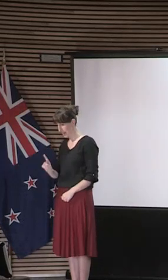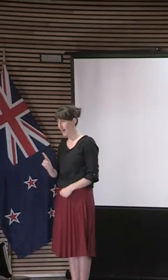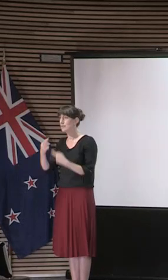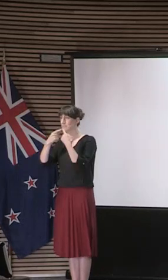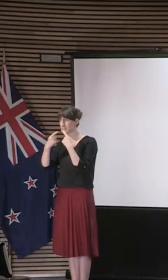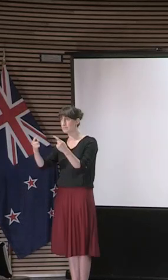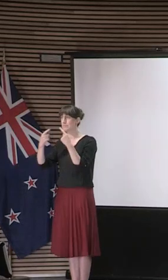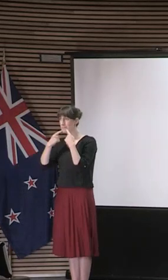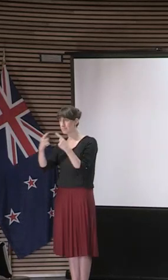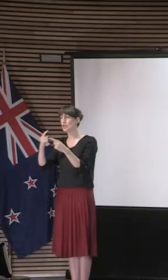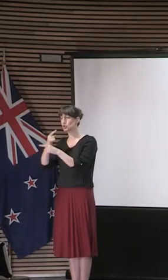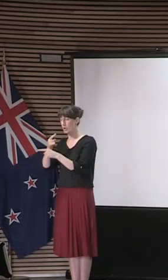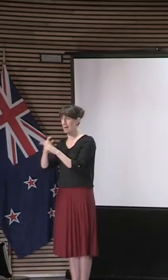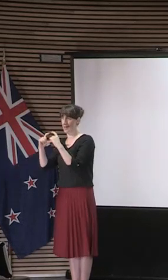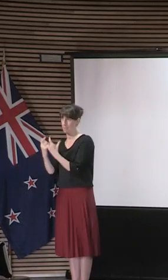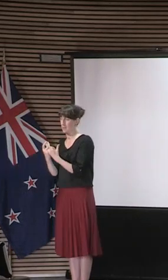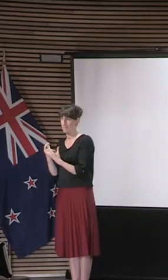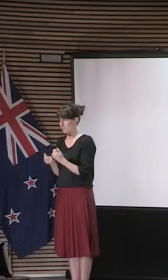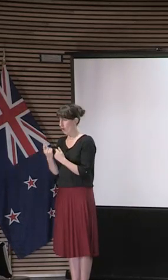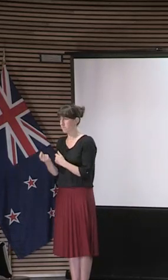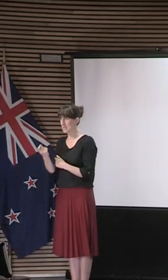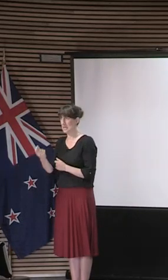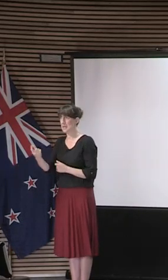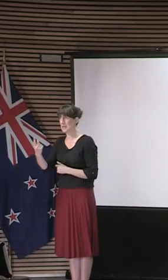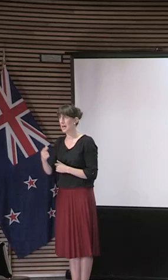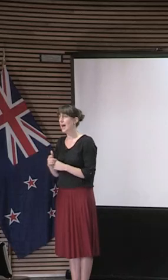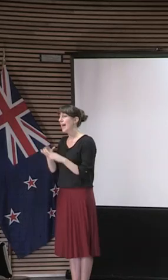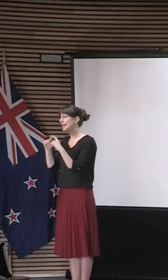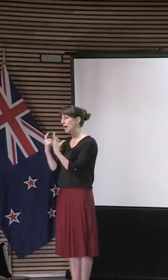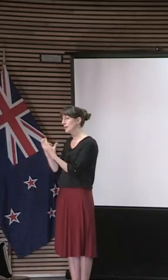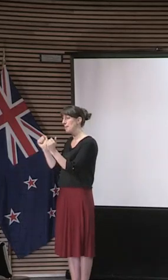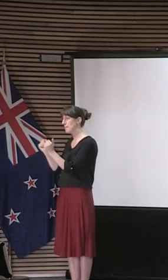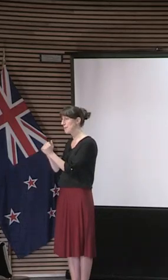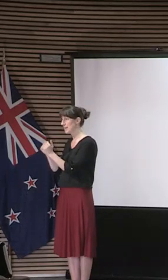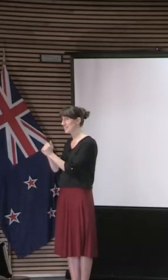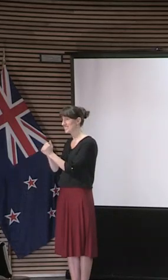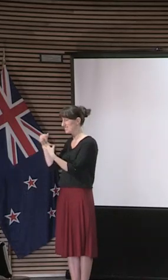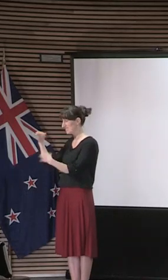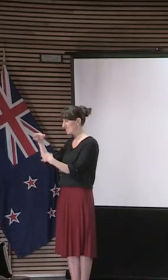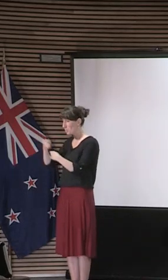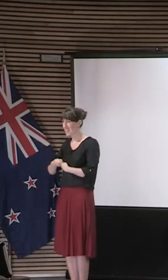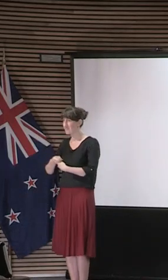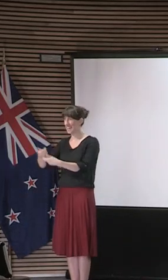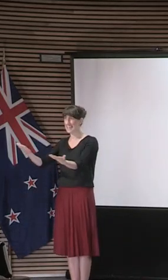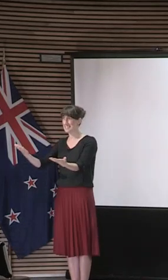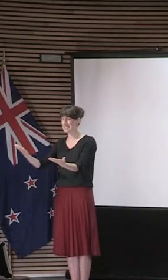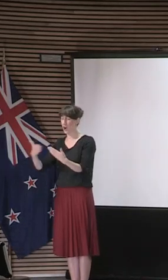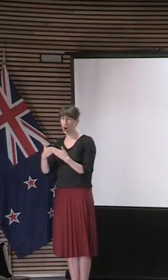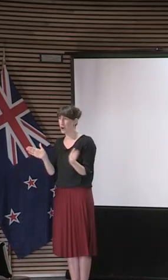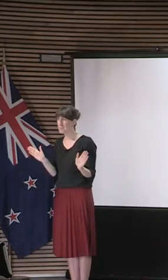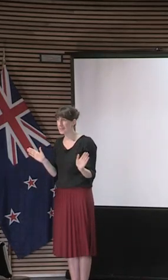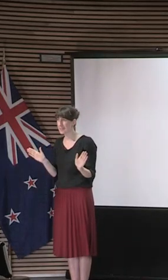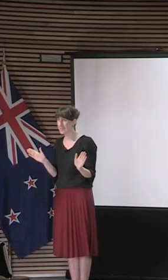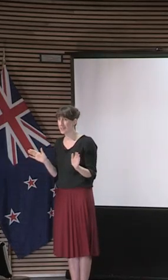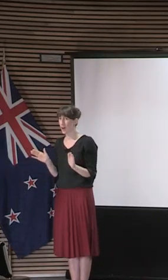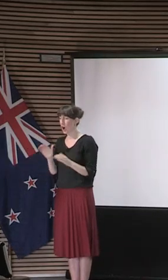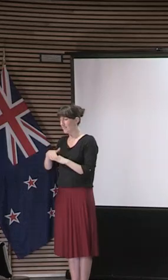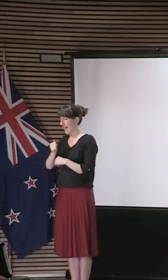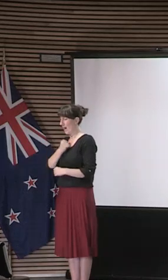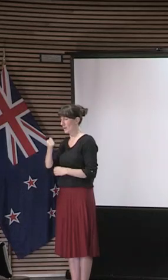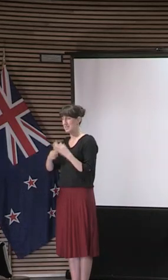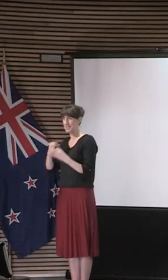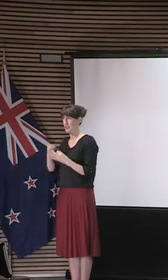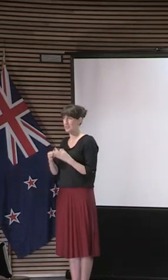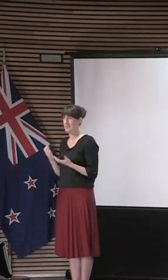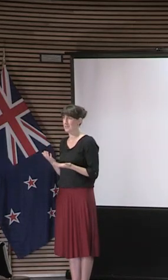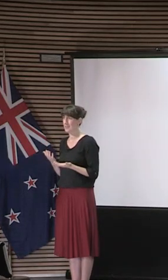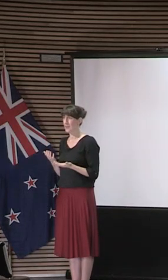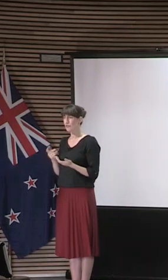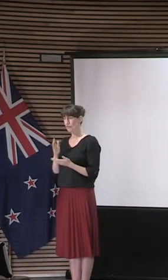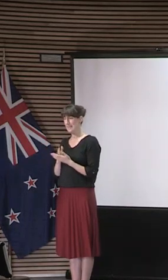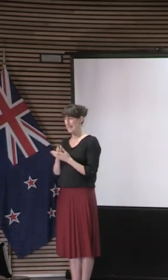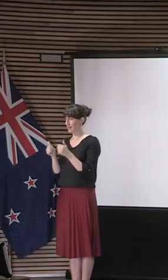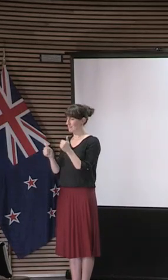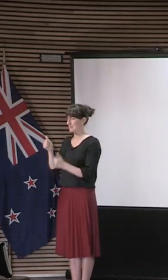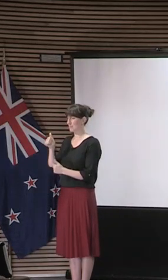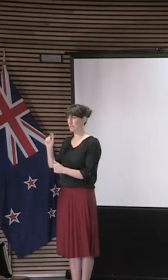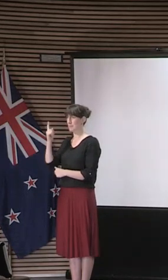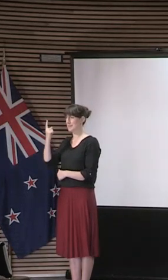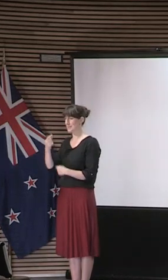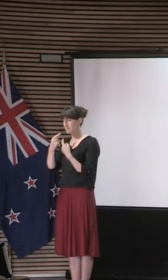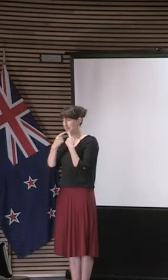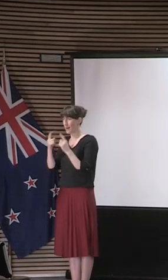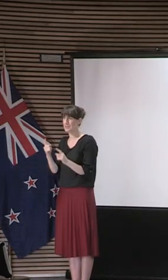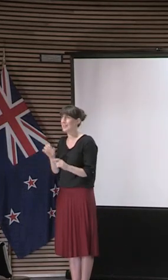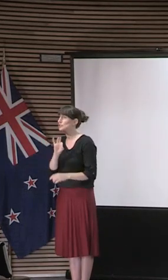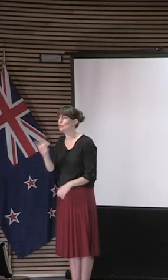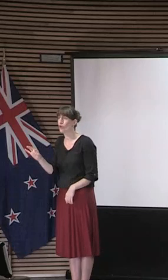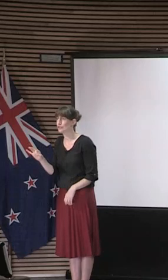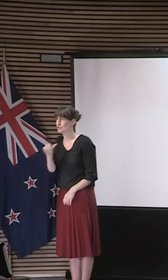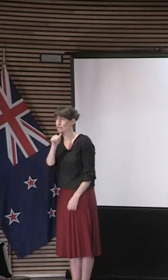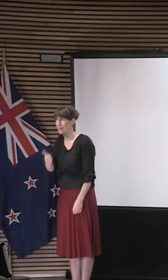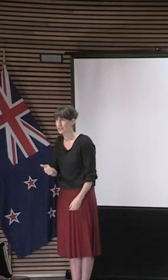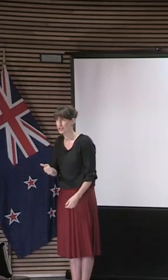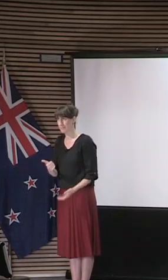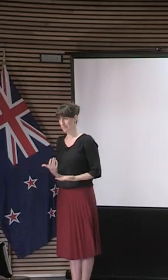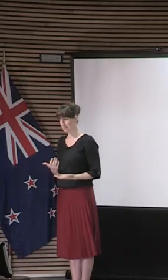ratau hei roopu minita. Ko te